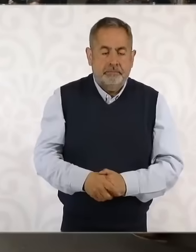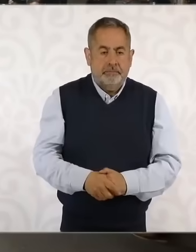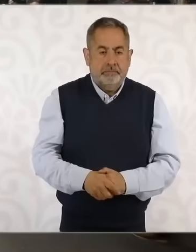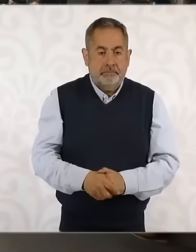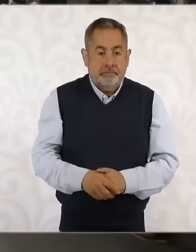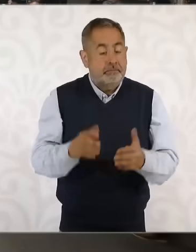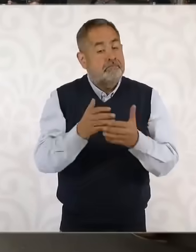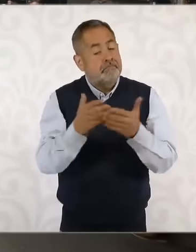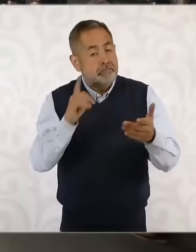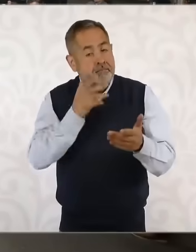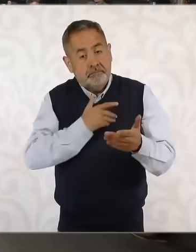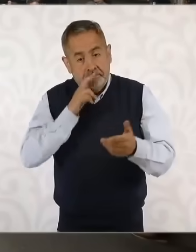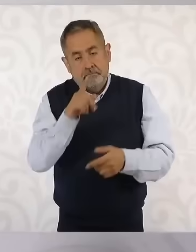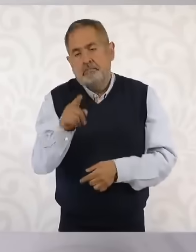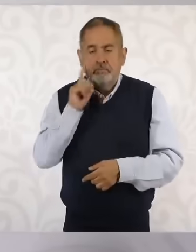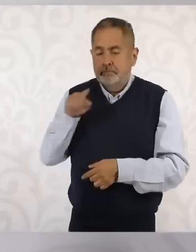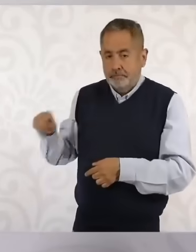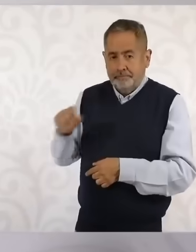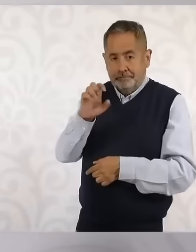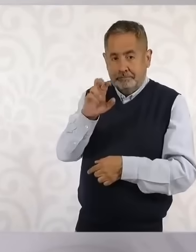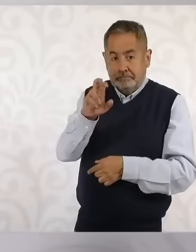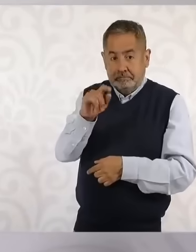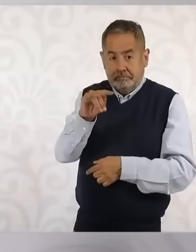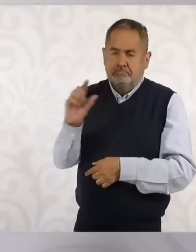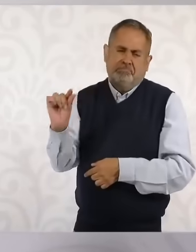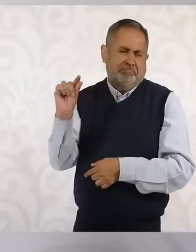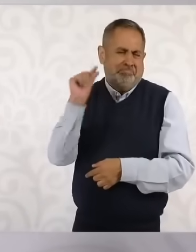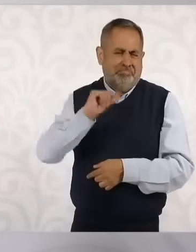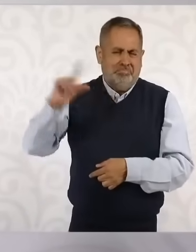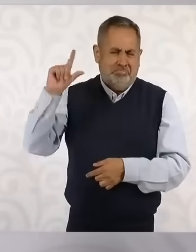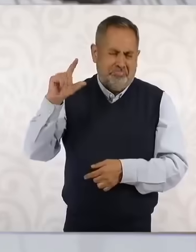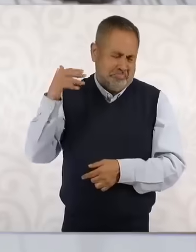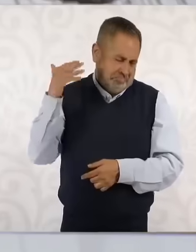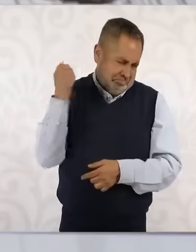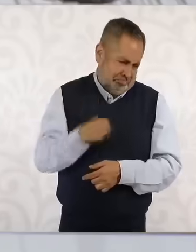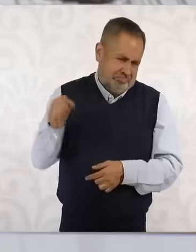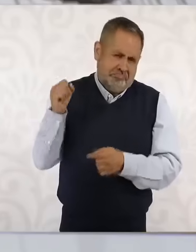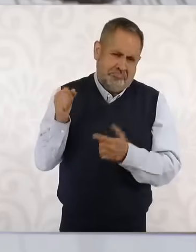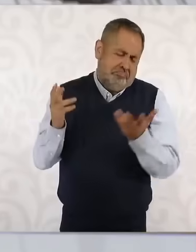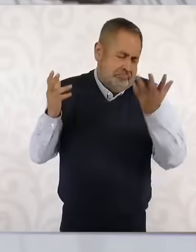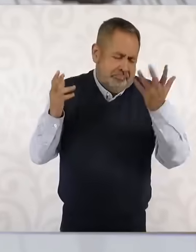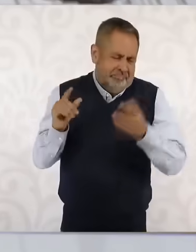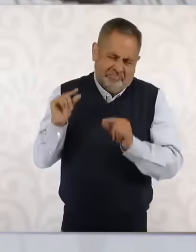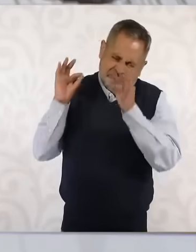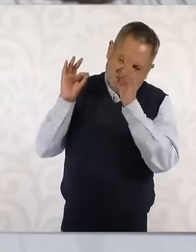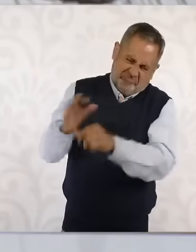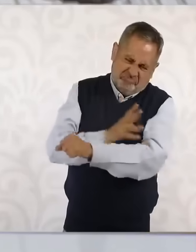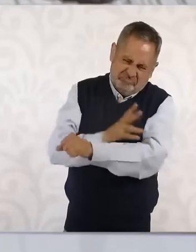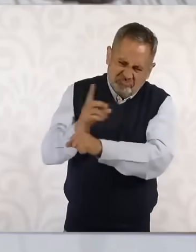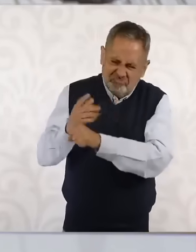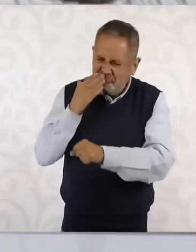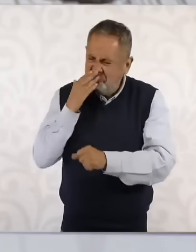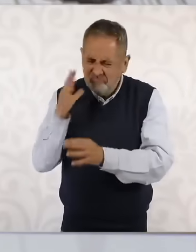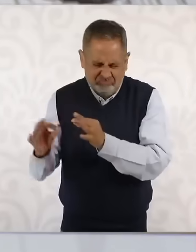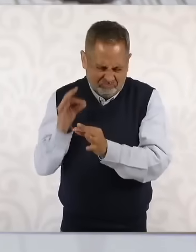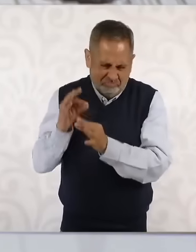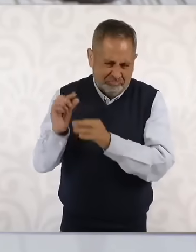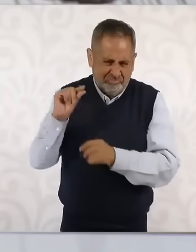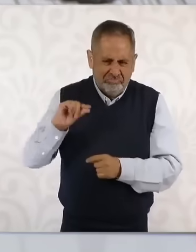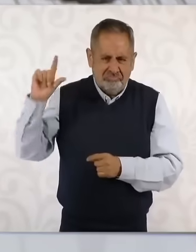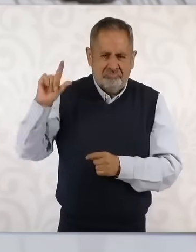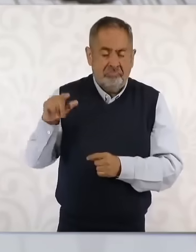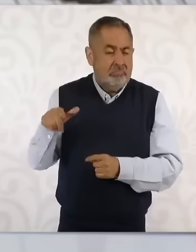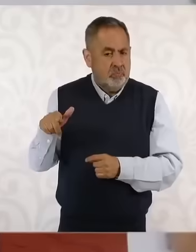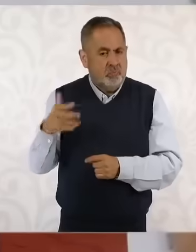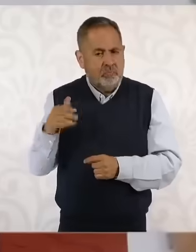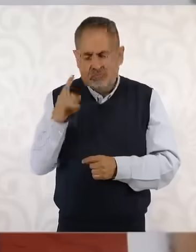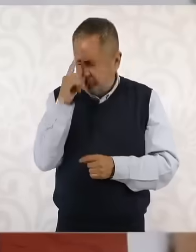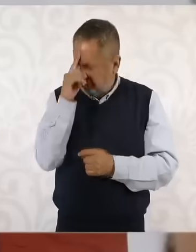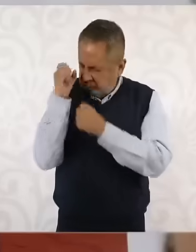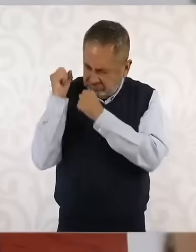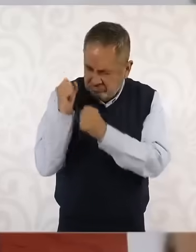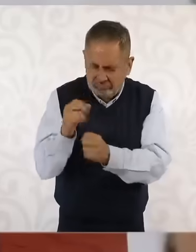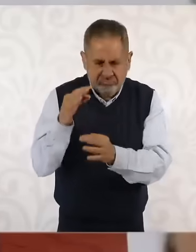Ernestina es una mujer extraordinaria, eso eh de principios honesta, de de muchas convicciones y